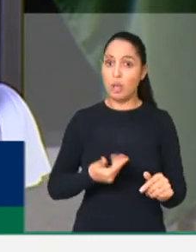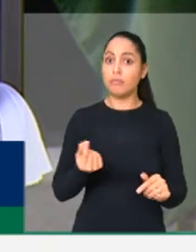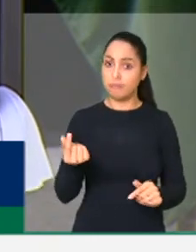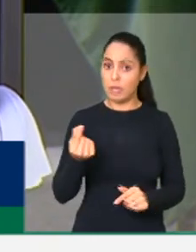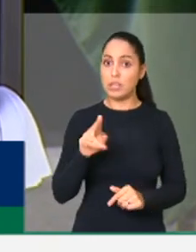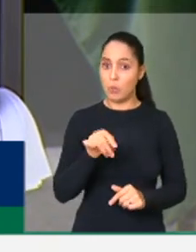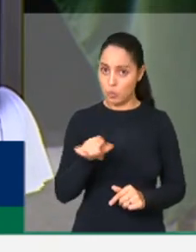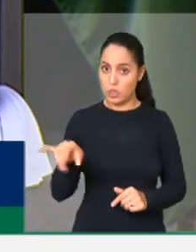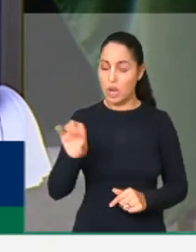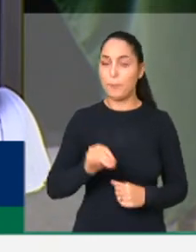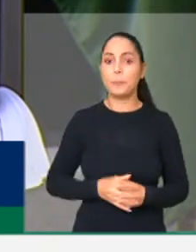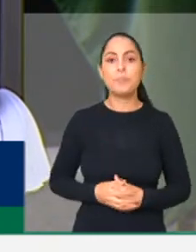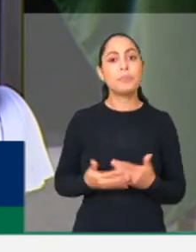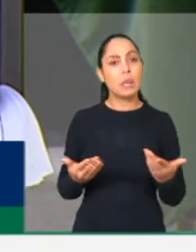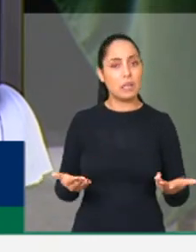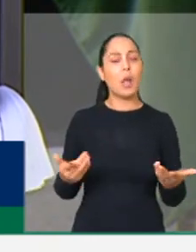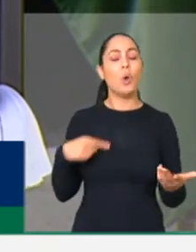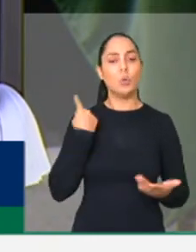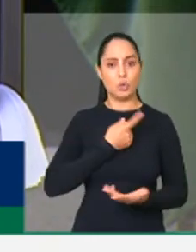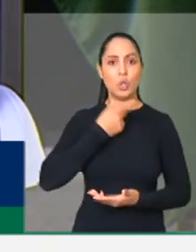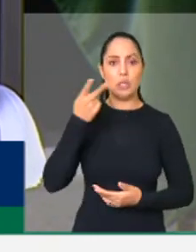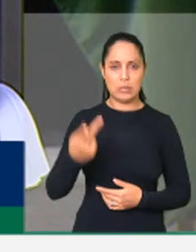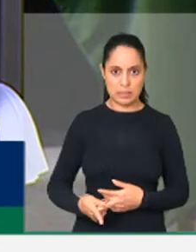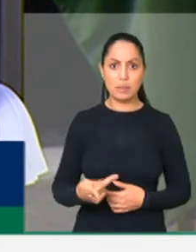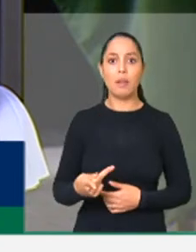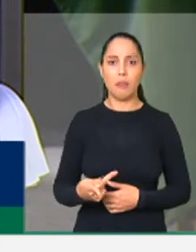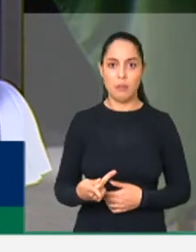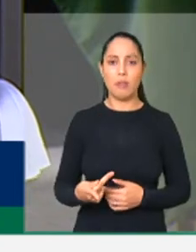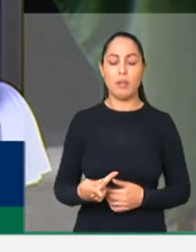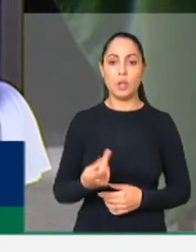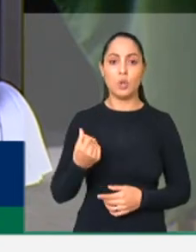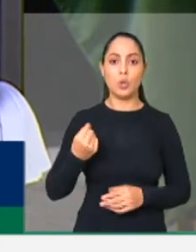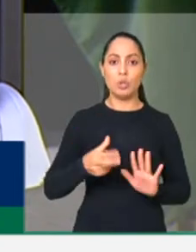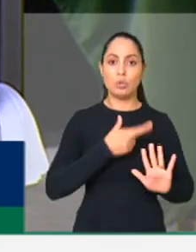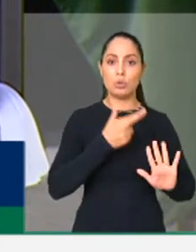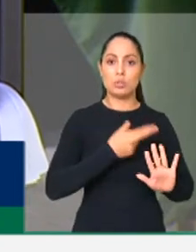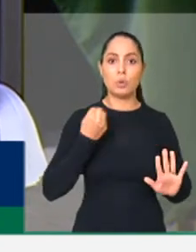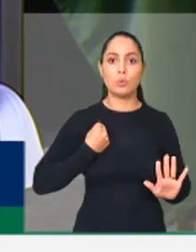SER DEMONSTRADO. PORTANTO, A PROPOSIÇÃO E ANÁLISE NÃO CONFLITA COM AS NORMAS QUE REGEM DIREITO FINANCEIRO